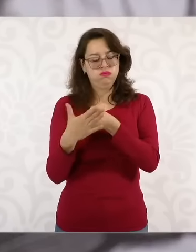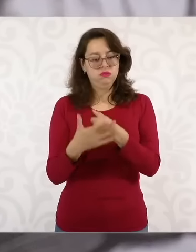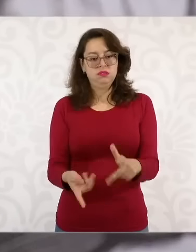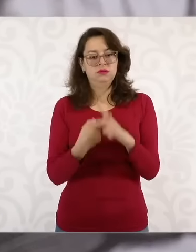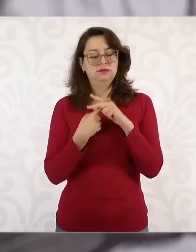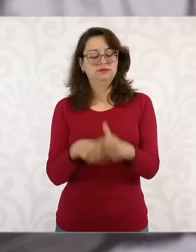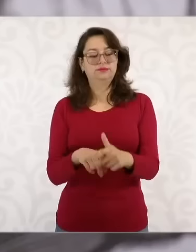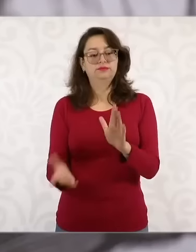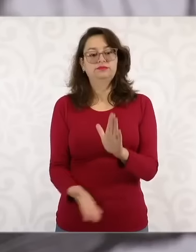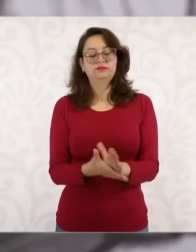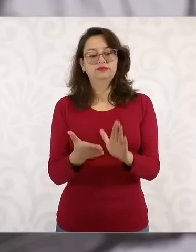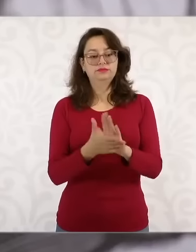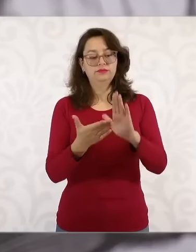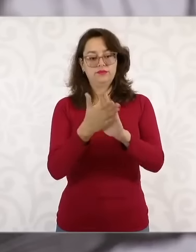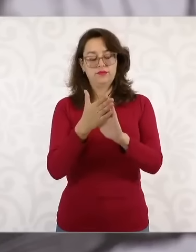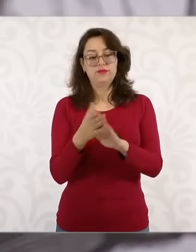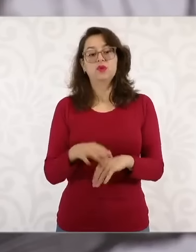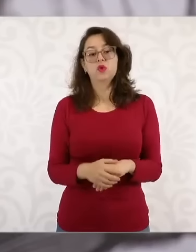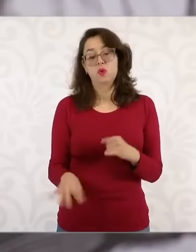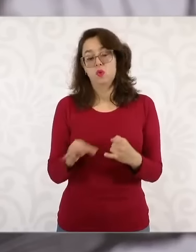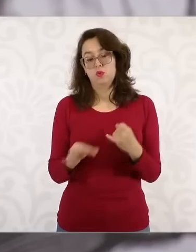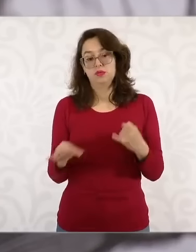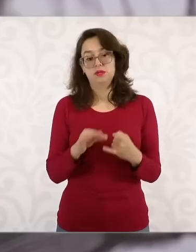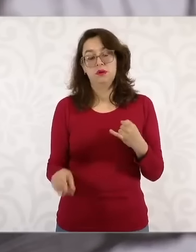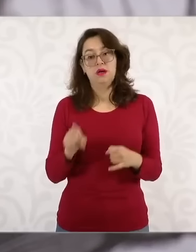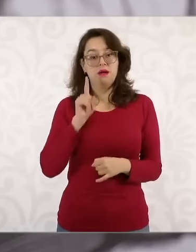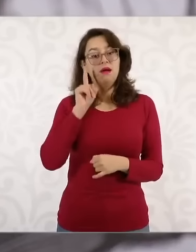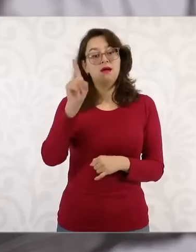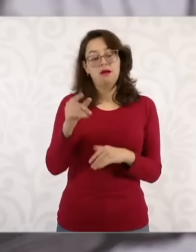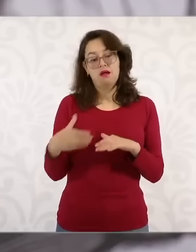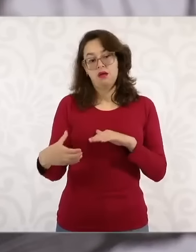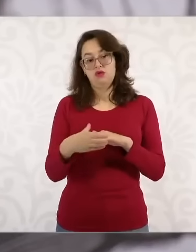Y para el caso de la central de combustión interna en Los Cabos, estamos en proceso de reevaluación